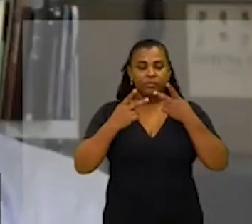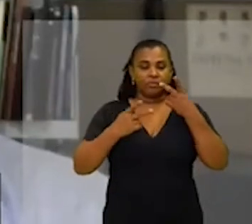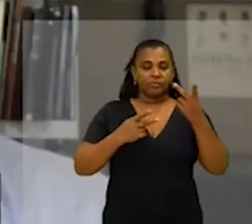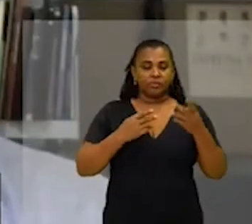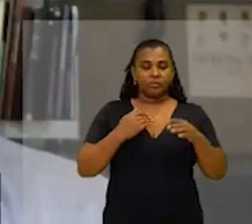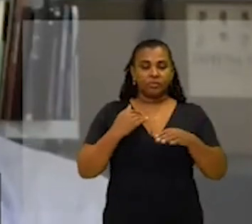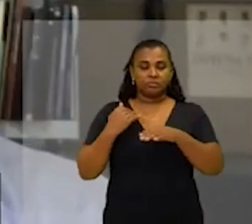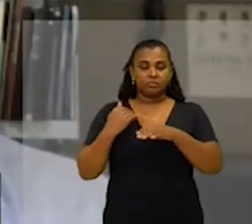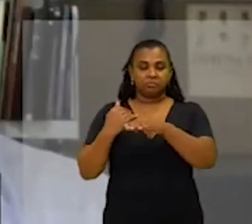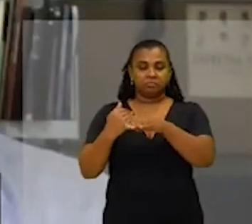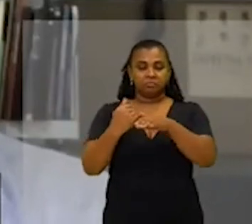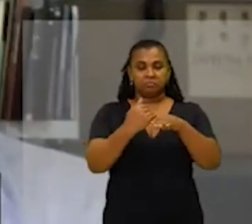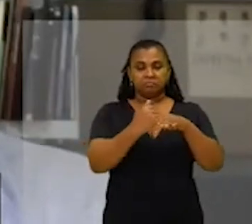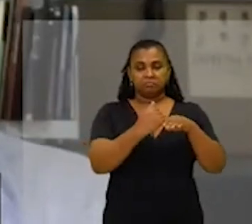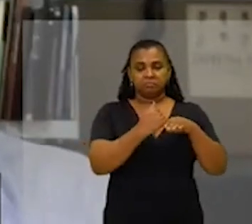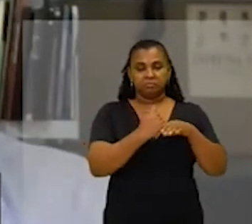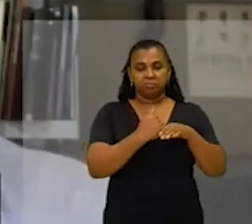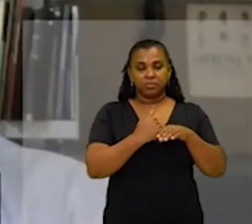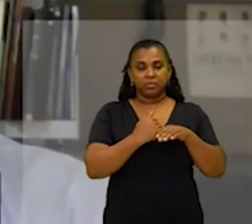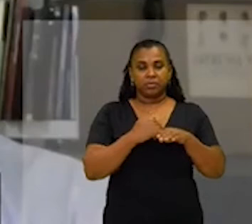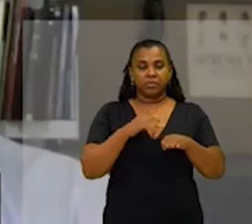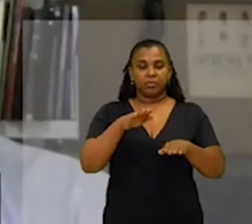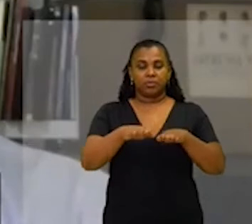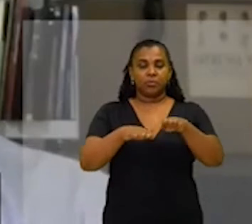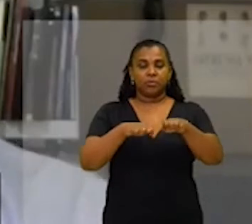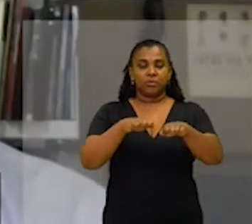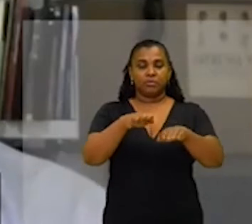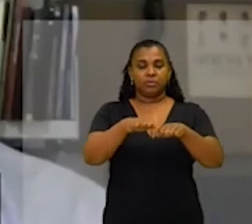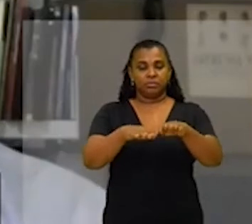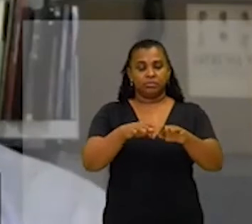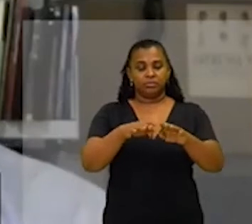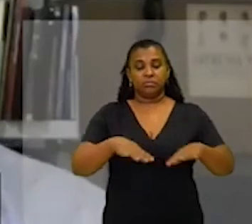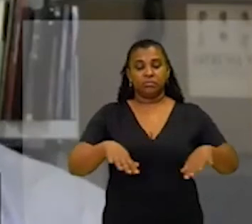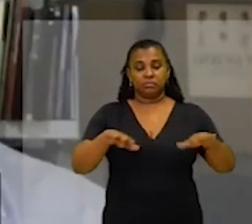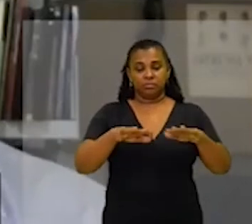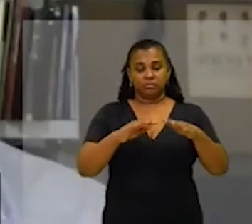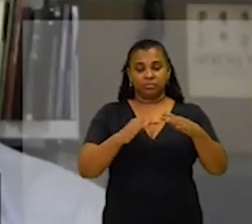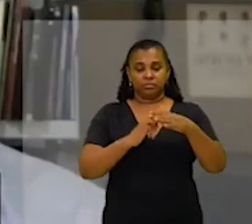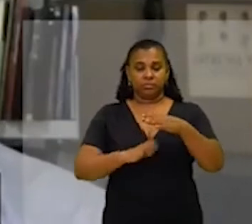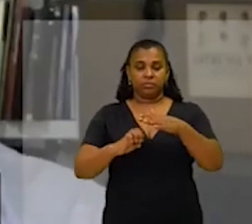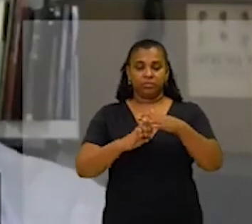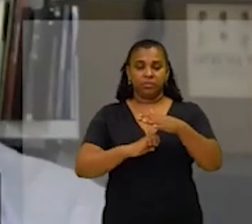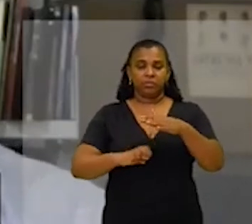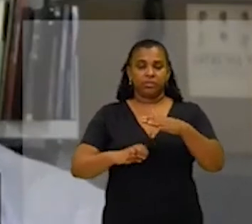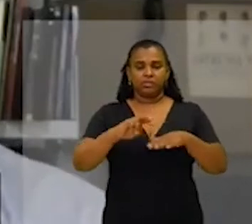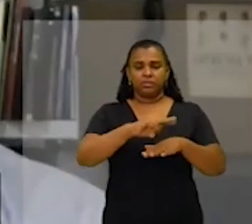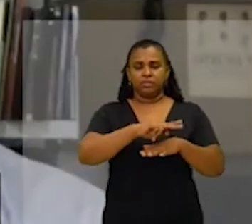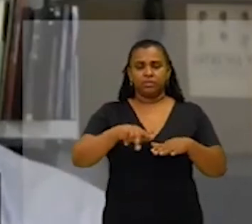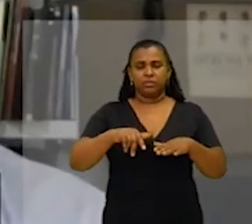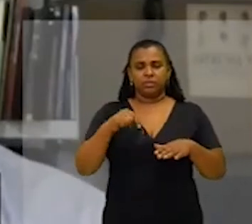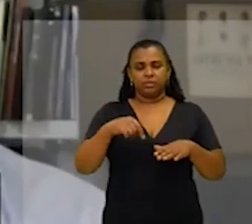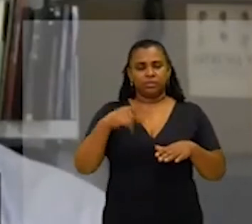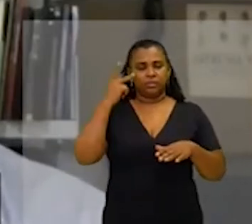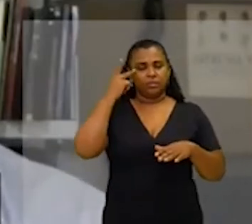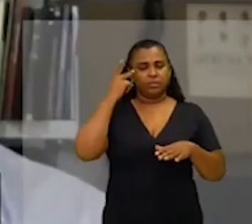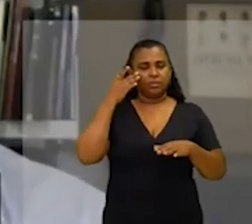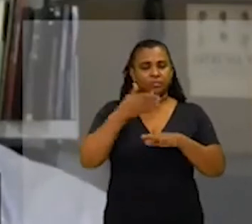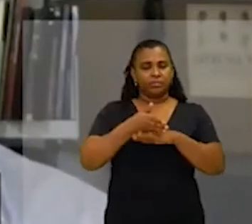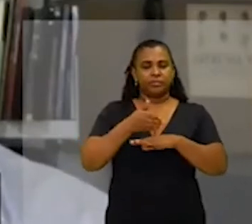e muitas empresas aqui mesmo é em São Paulo nós participamos de um de uma atividade conduzida em